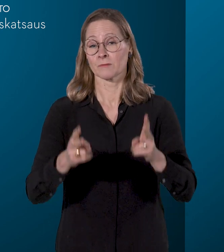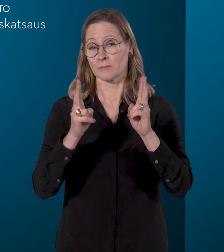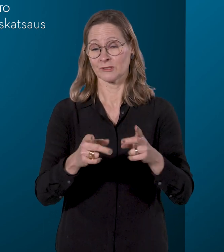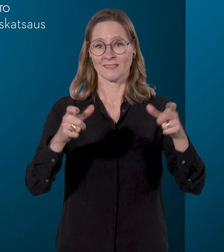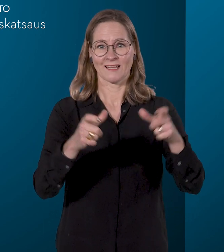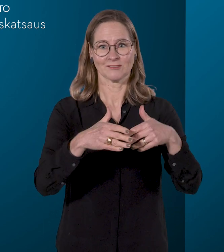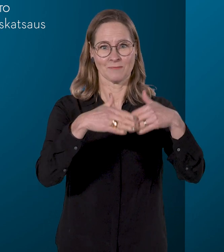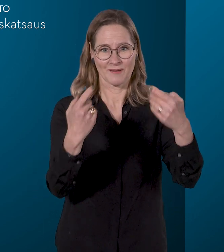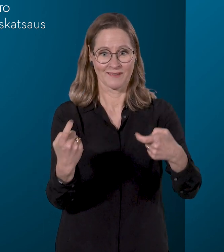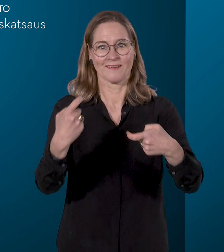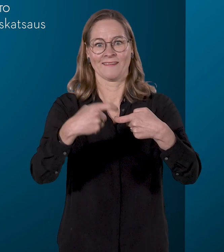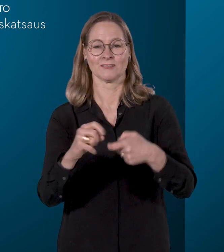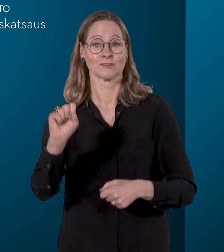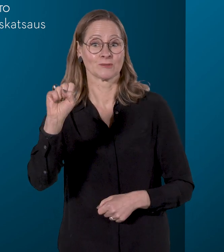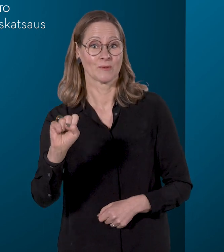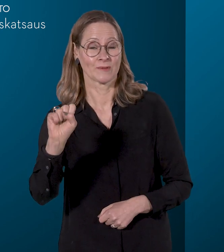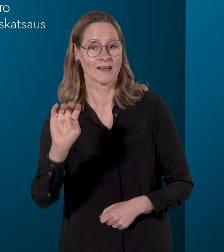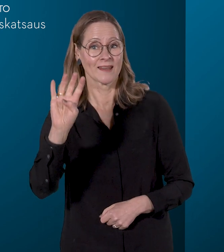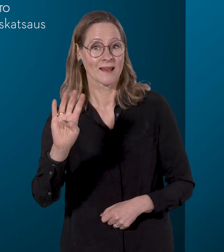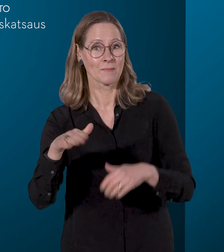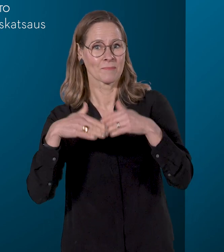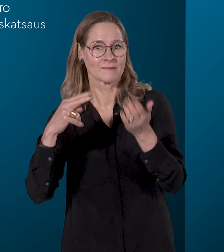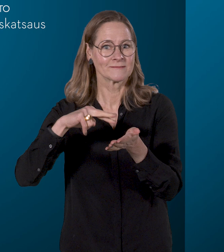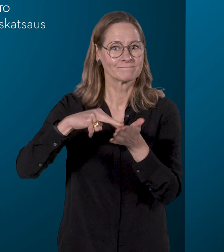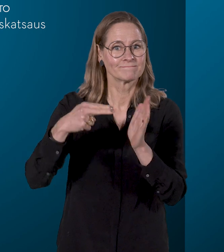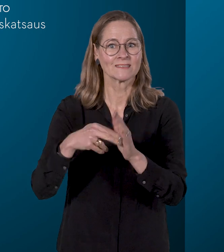Myös järjestöpäivien yhteyteen sunnuntaiksi 4.2. suunniteltu -